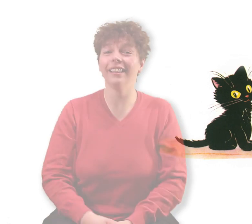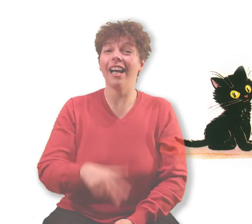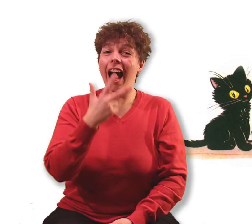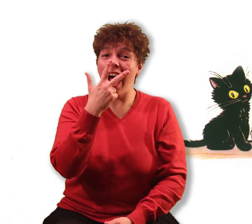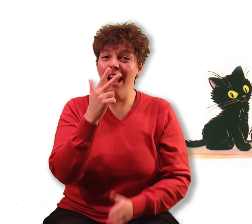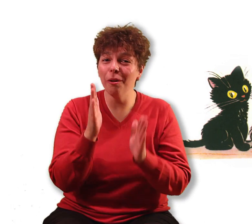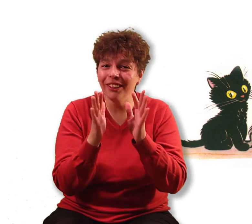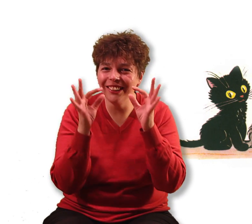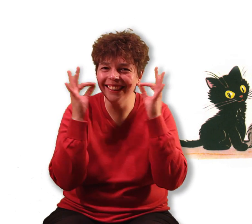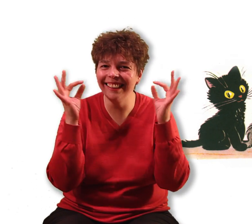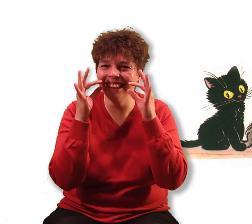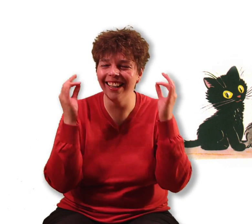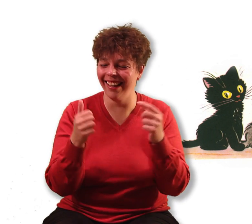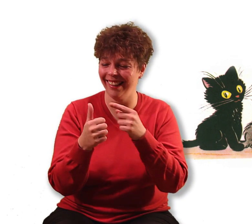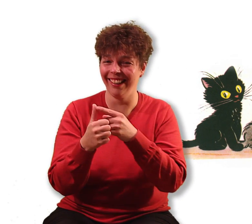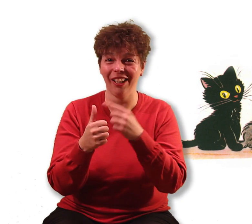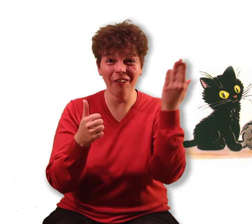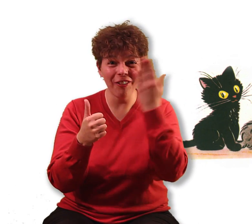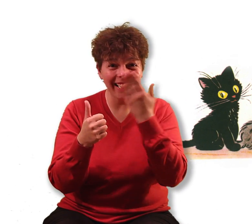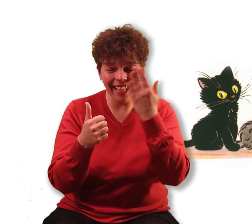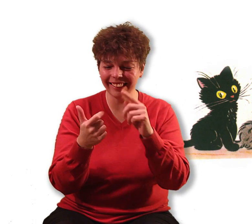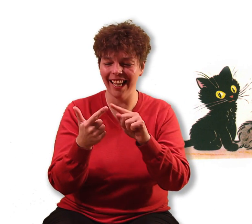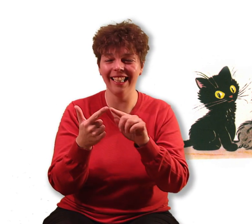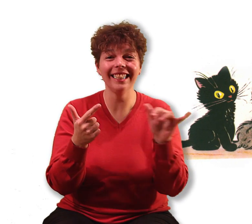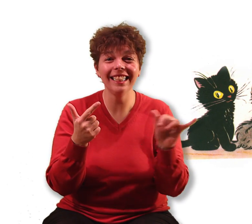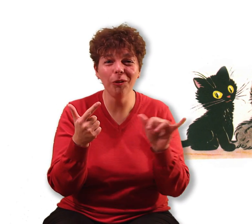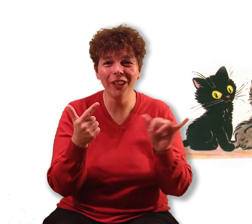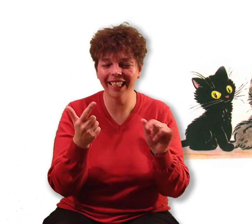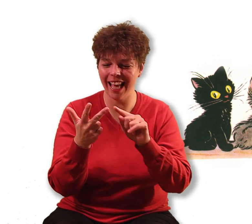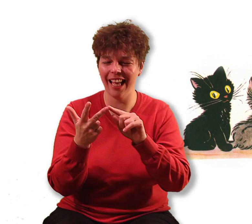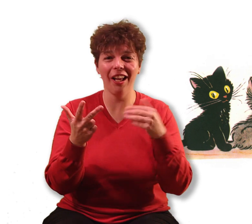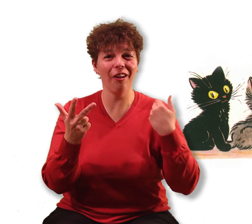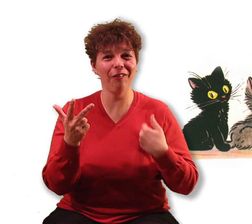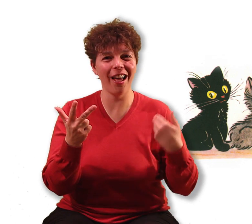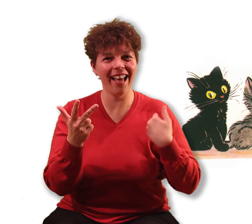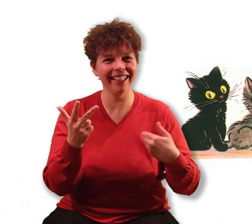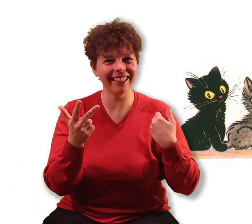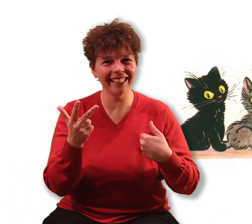Három kiscica, egy fekete, egy szürke, meg egy fehér,